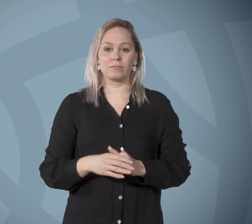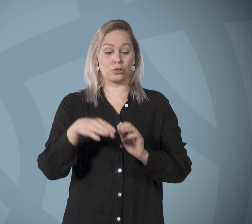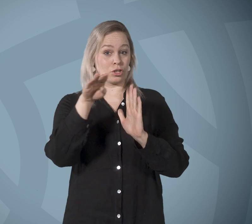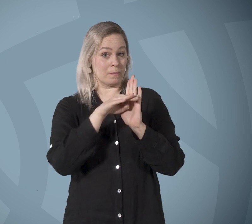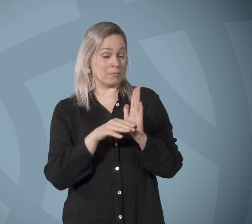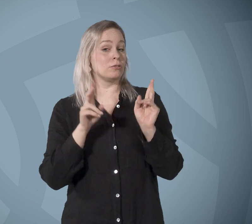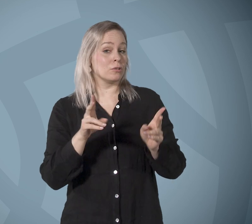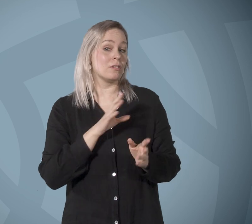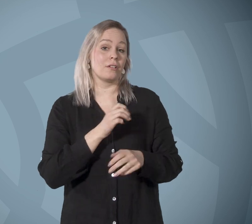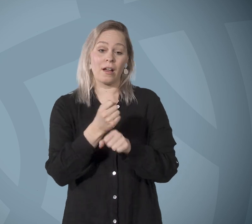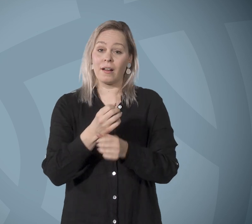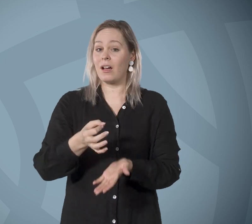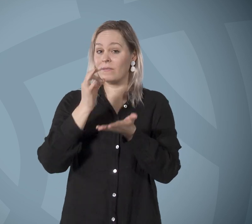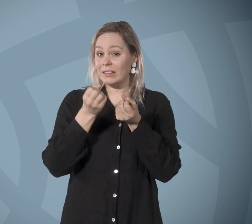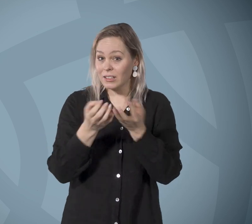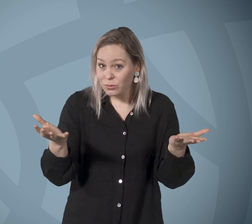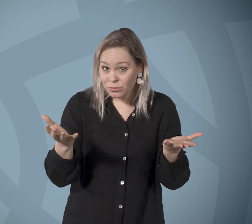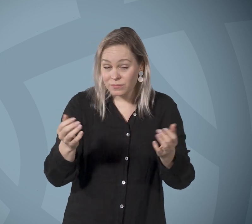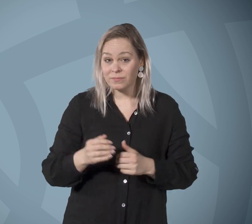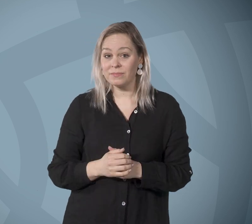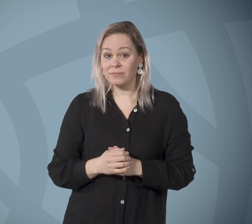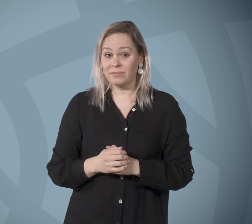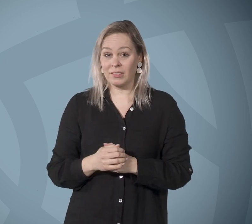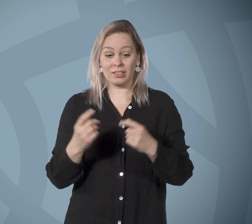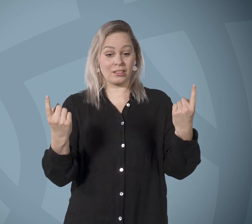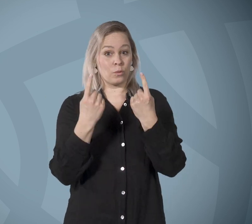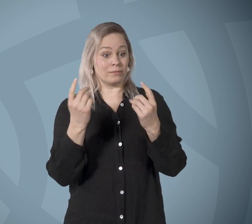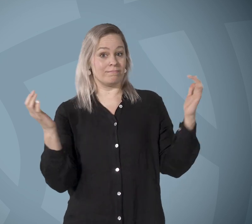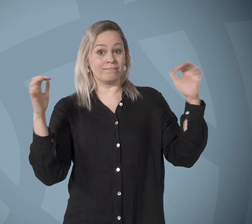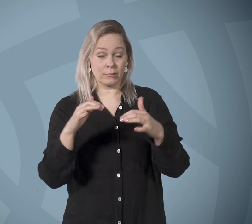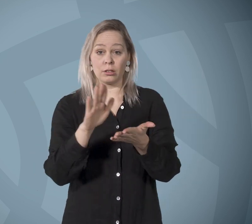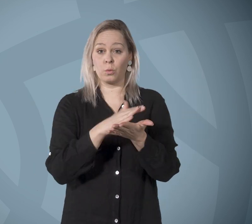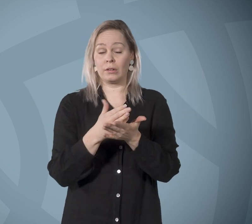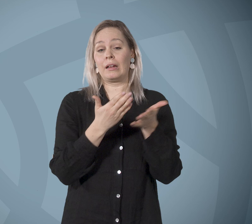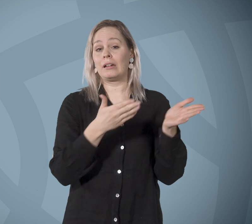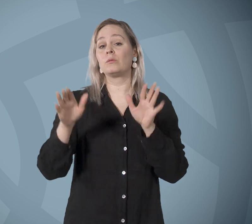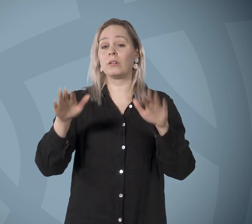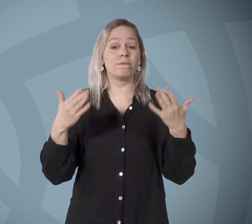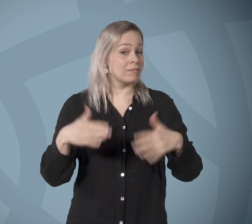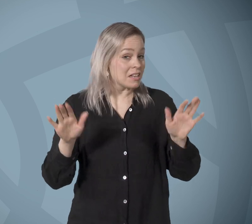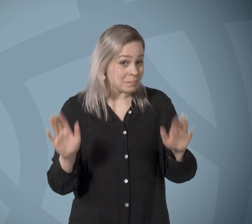Ohjelmassa on myös kahvitarjoilu. Tilaisuuden tulkkaus on järjestetty.